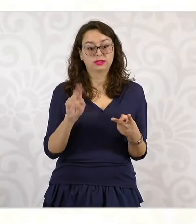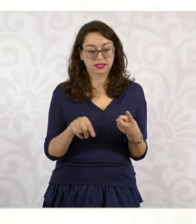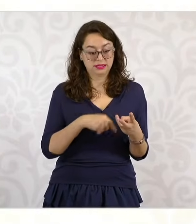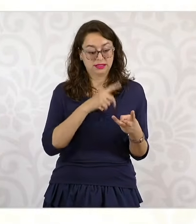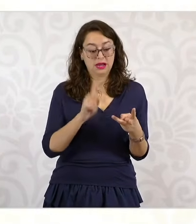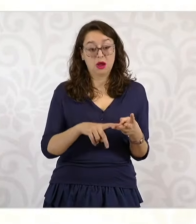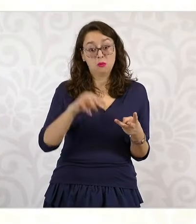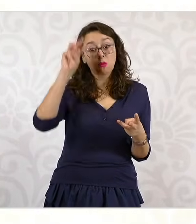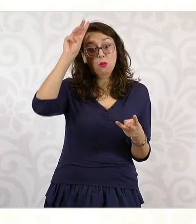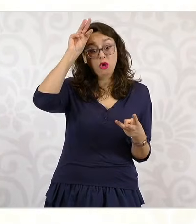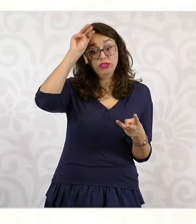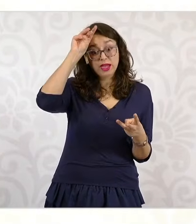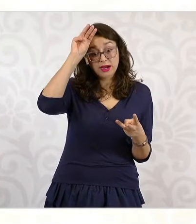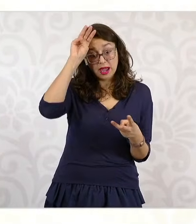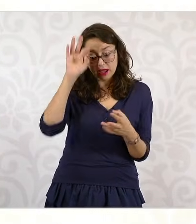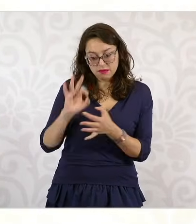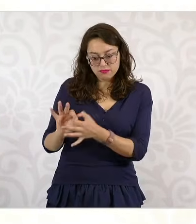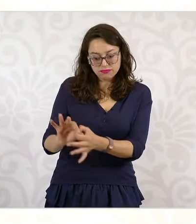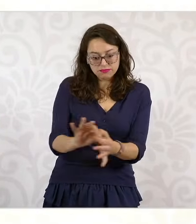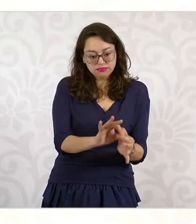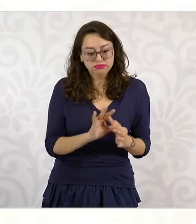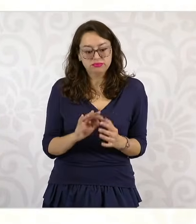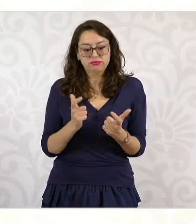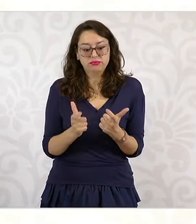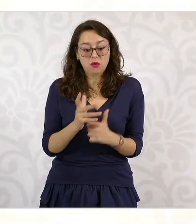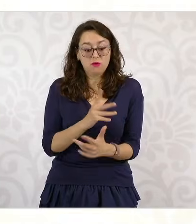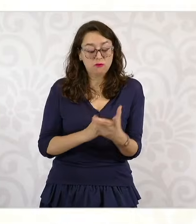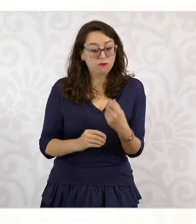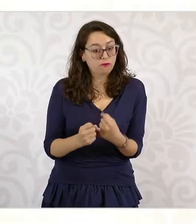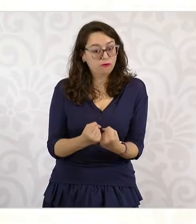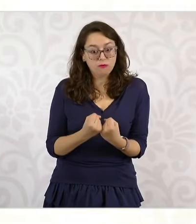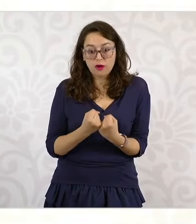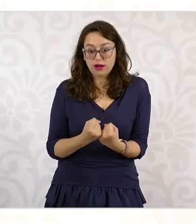una economía fuertísima. Usualmente la economía venía ah el crecimiento muy fuerte venía de